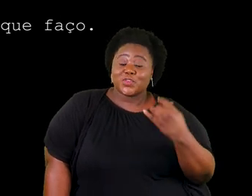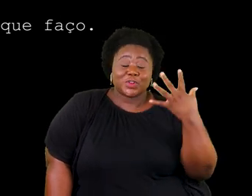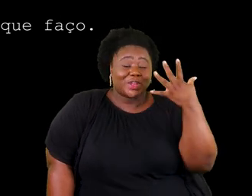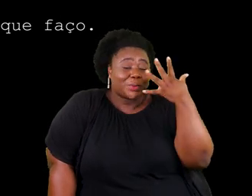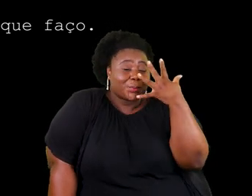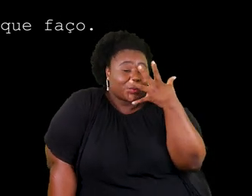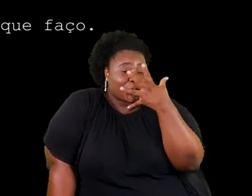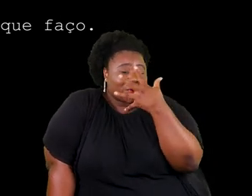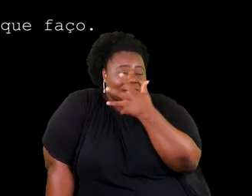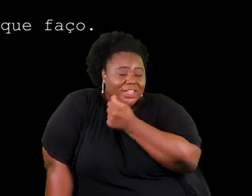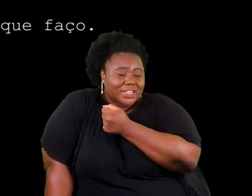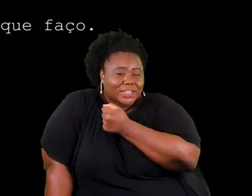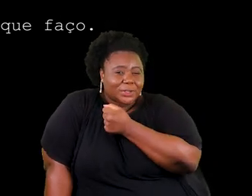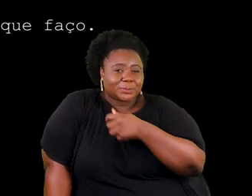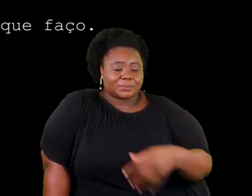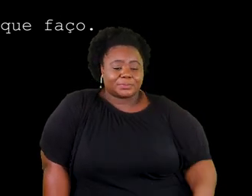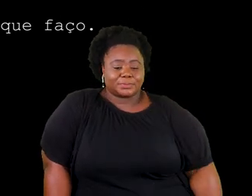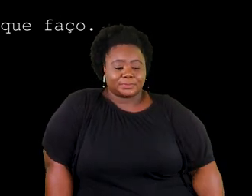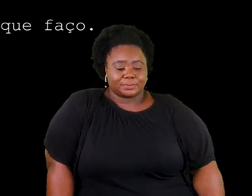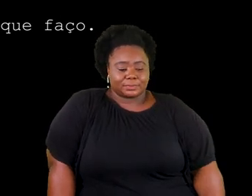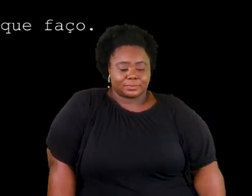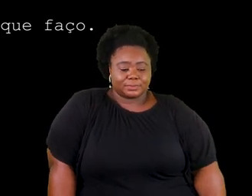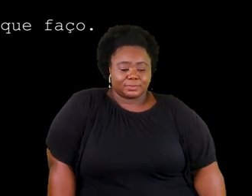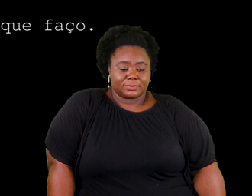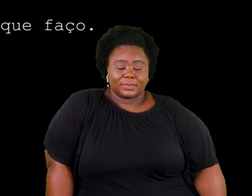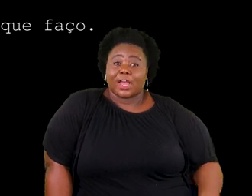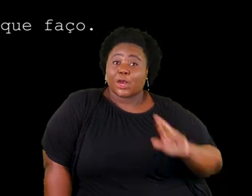(criança) sons inaudíveis (Tunica) não é bonita não?!